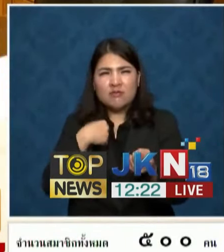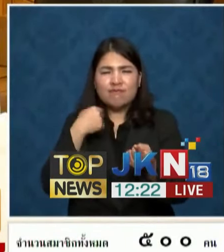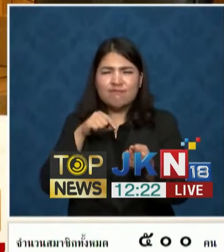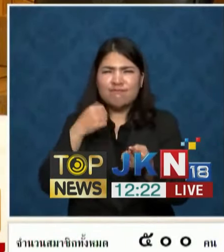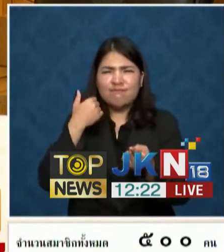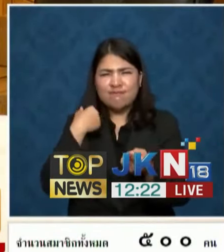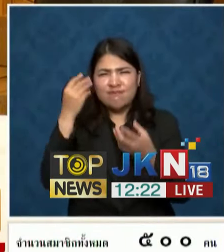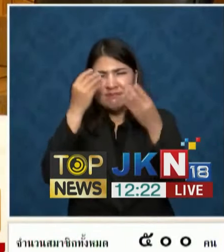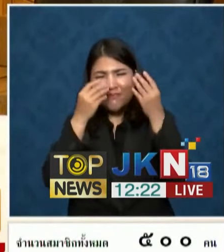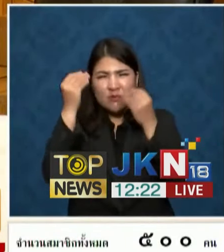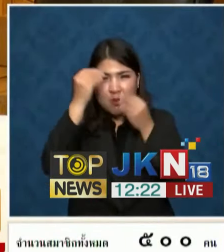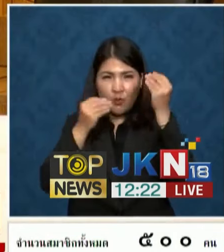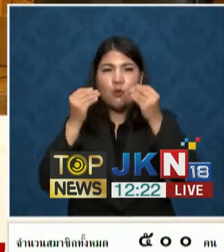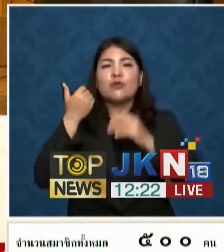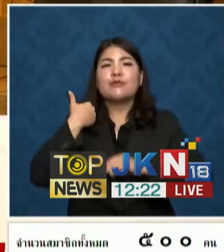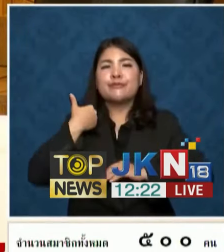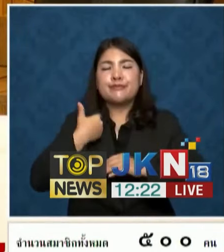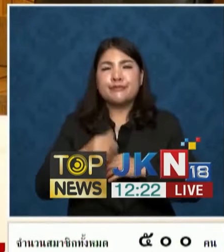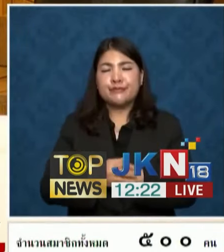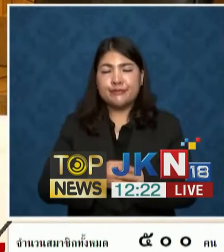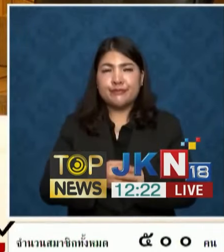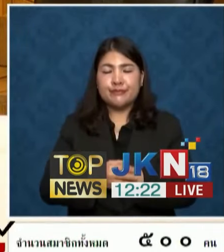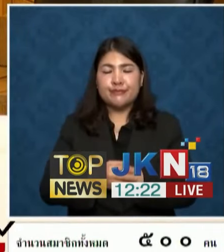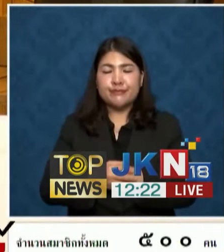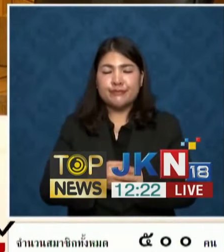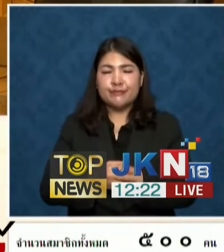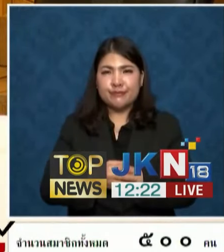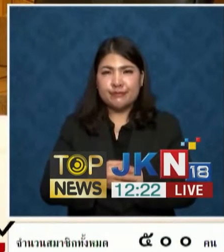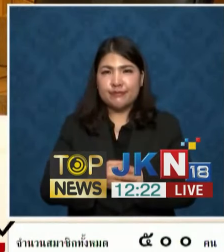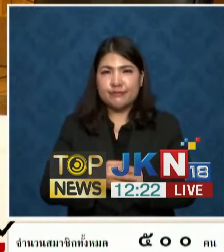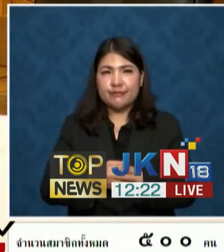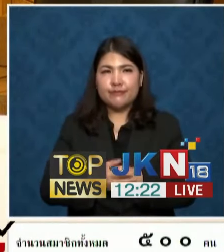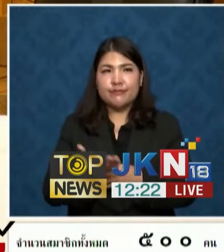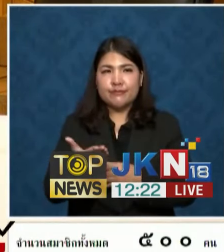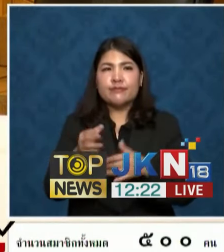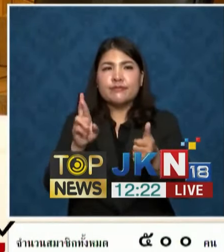ชินวัตรไปอยู่ชั้น 14 ย้ำอีกทีรัฐบาลนี้ นายกเศรษฐาสภาชุดนี้ไม่ได้เป็นผู้ออกแต่